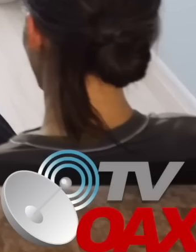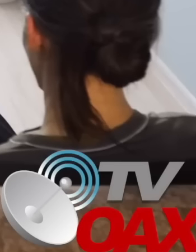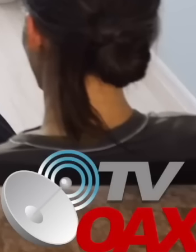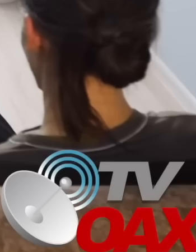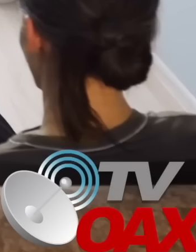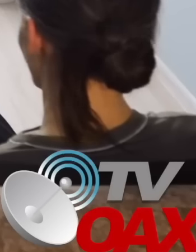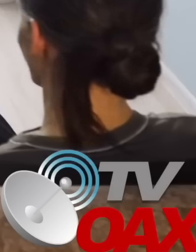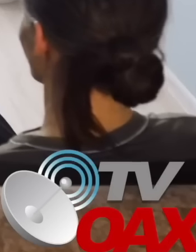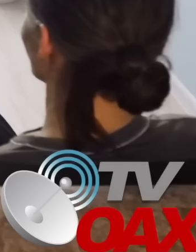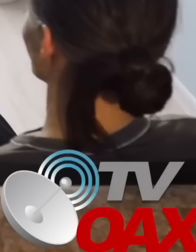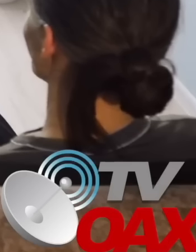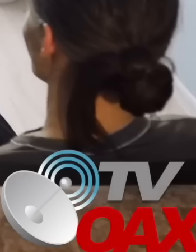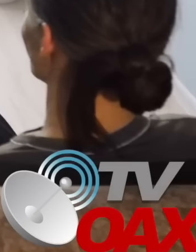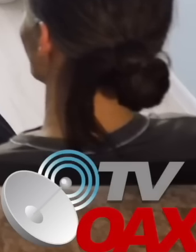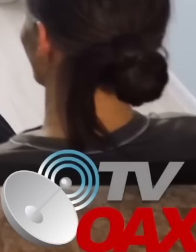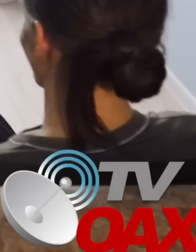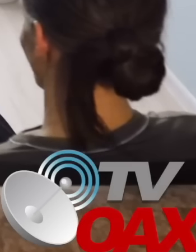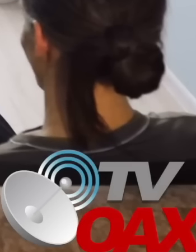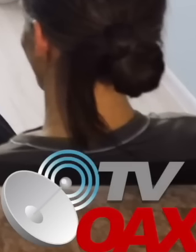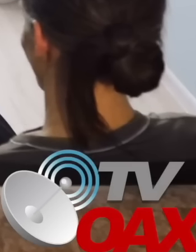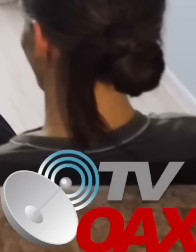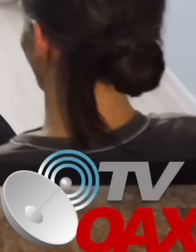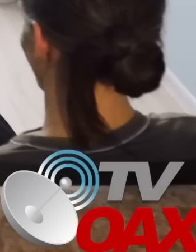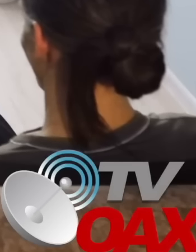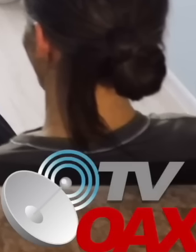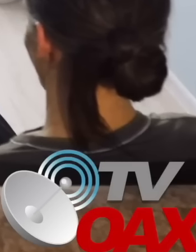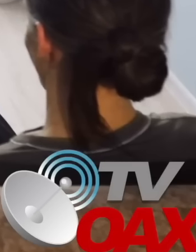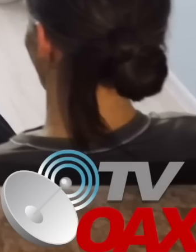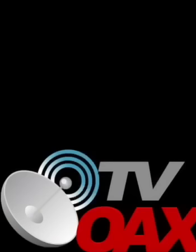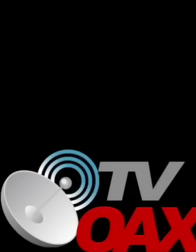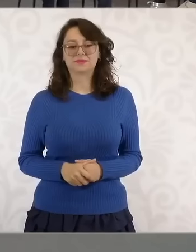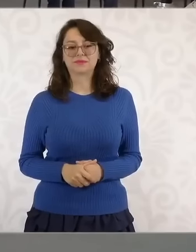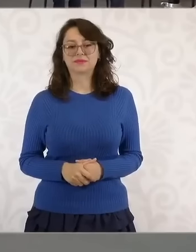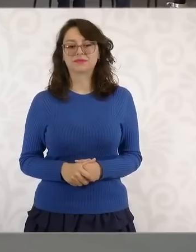a pagar el doble o hasta el triple como pretende esta administración. Hoy en la